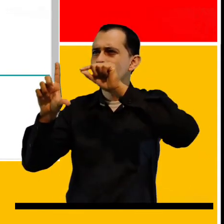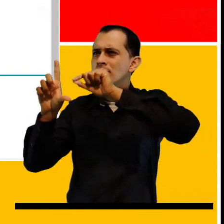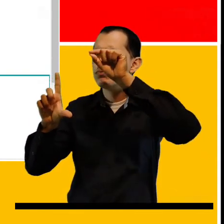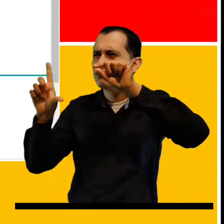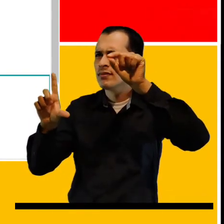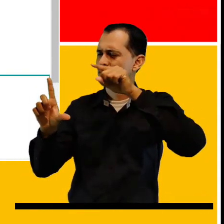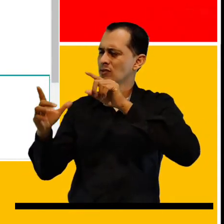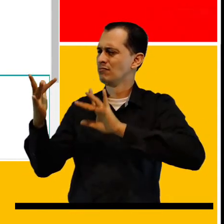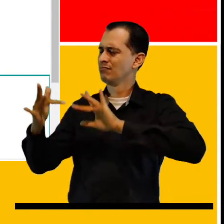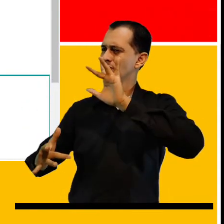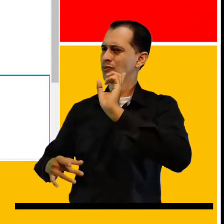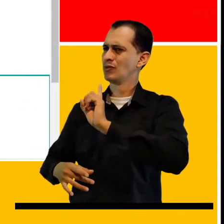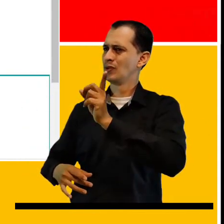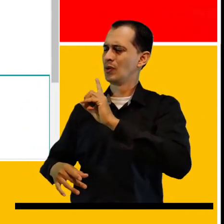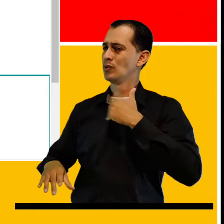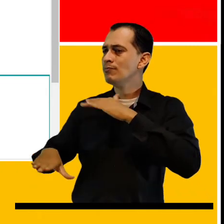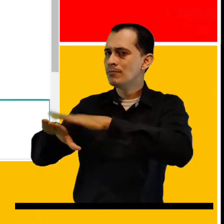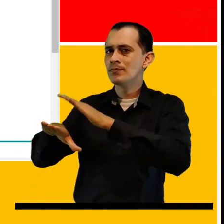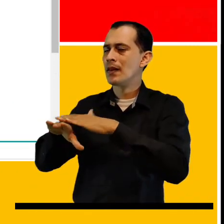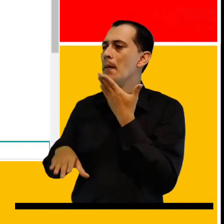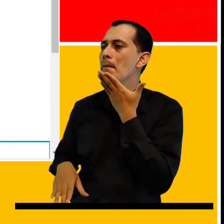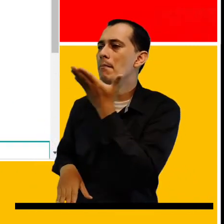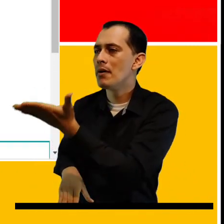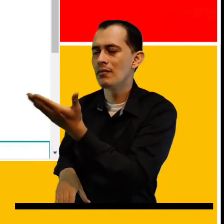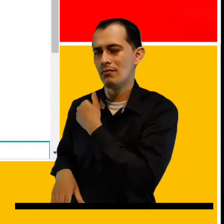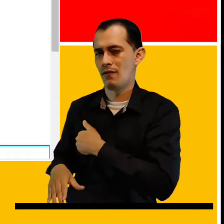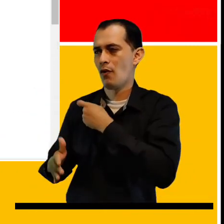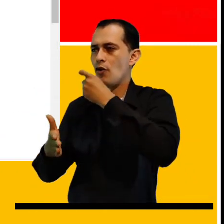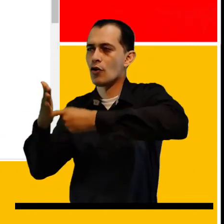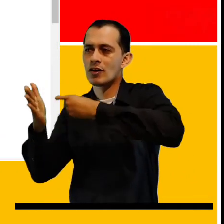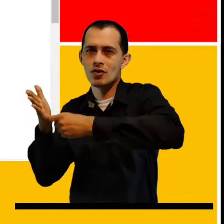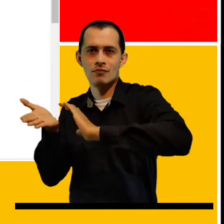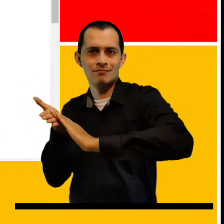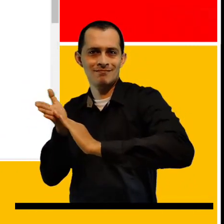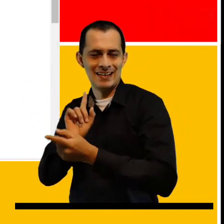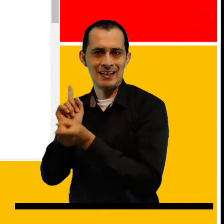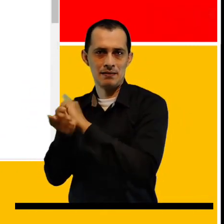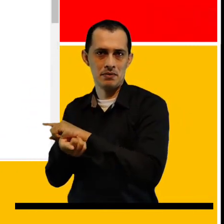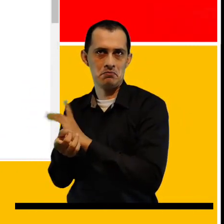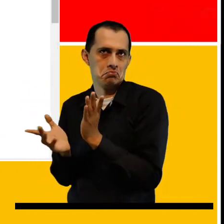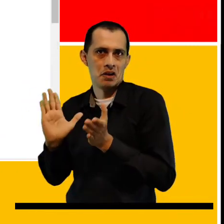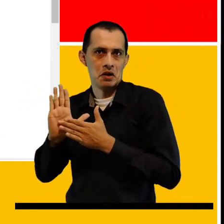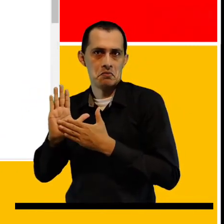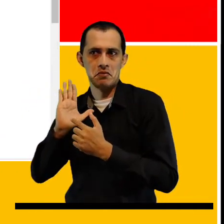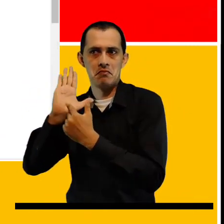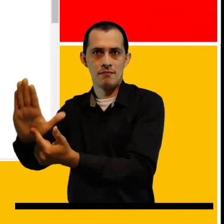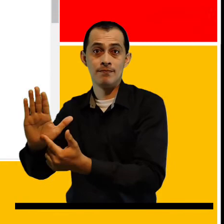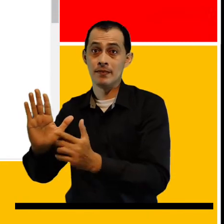de acuerdo, entonces uno hace esa solicitud conforme algún argumento. Es importante también